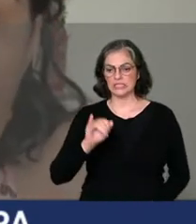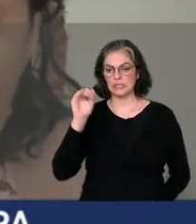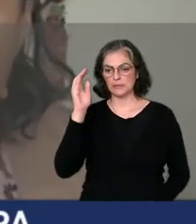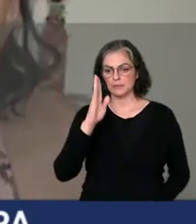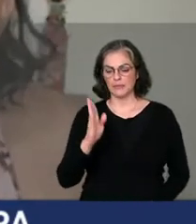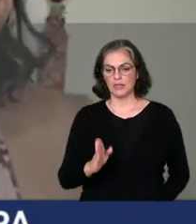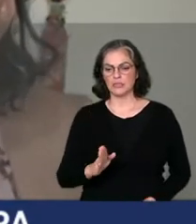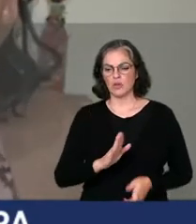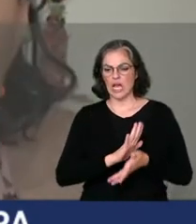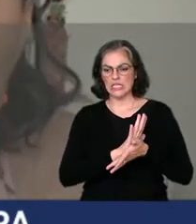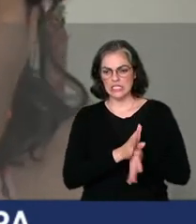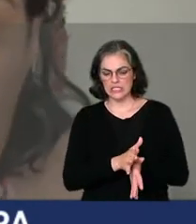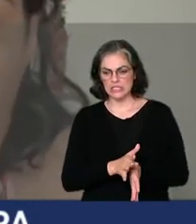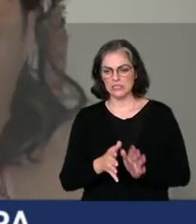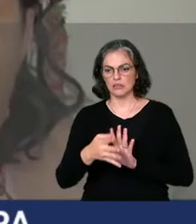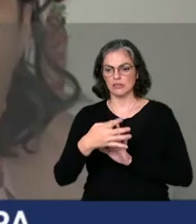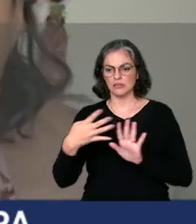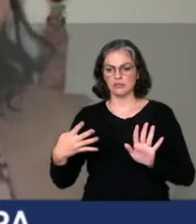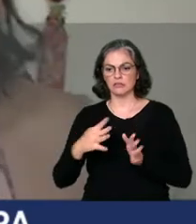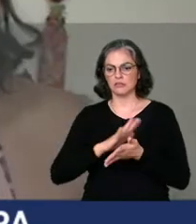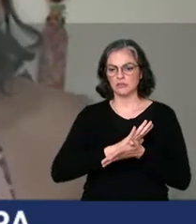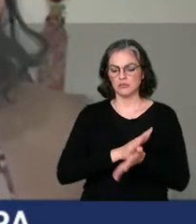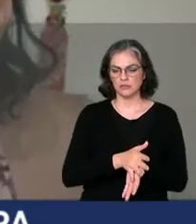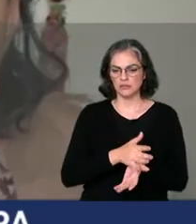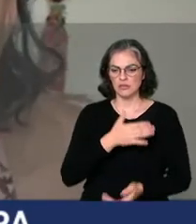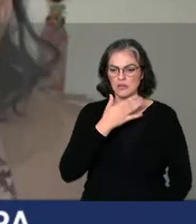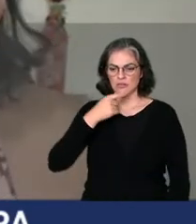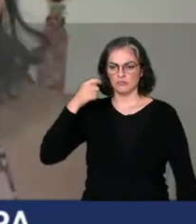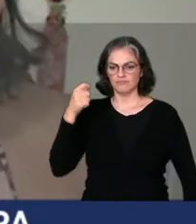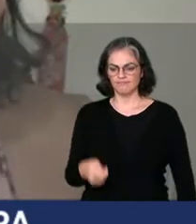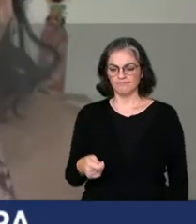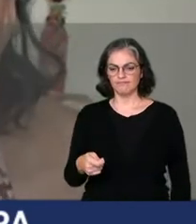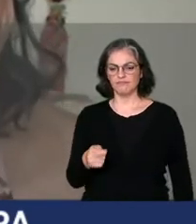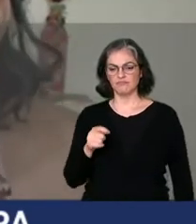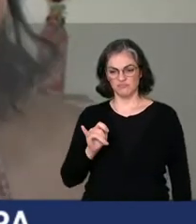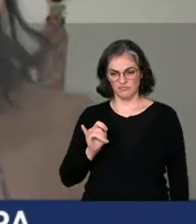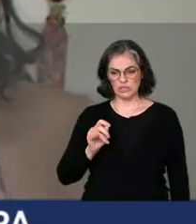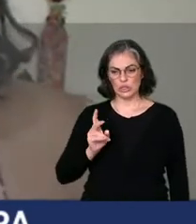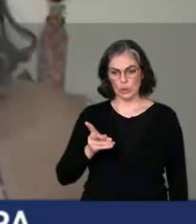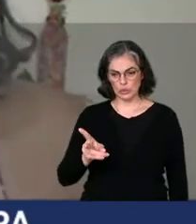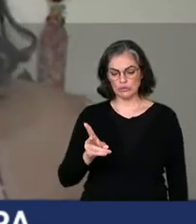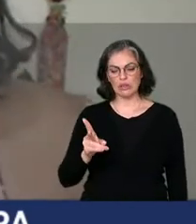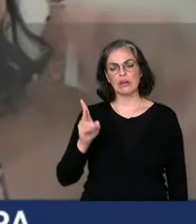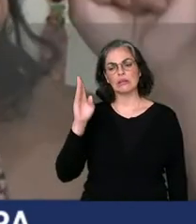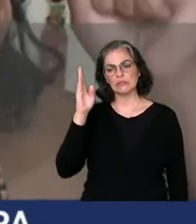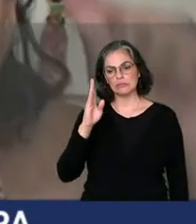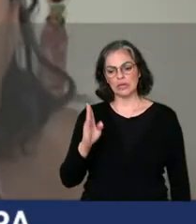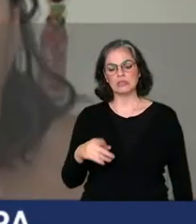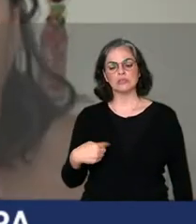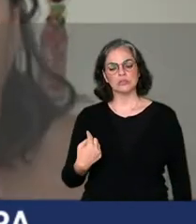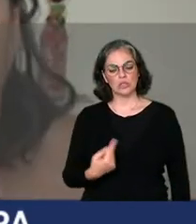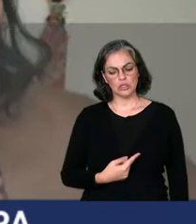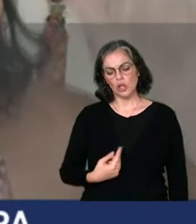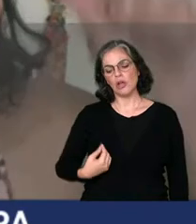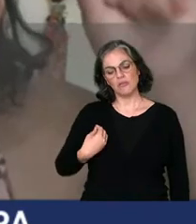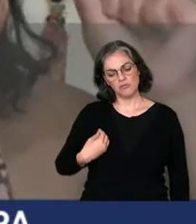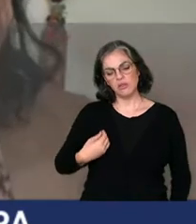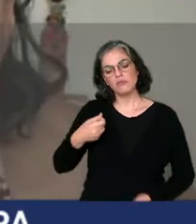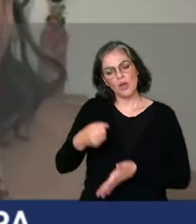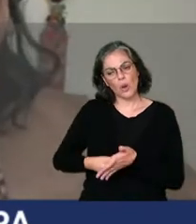DESTACAR TAMBÉM QUE ENQUANTO O NOSSO PAÍS FOR RACISTA, LGBT FÓBICO, MACHISTAS, NÓS VAMOS CONTINUAR AQUI